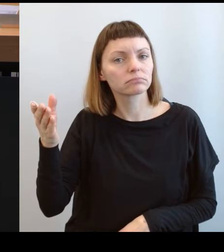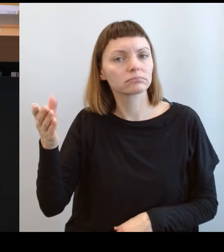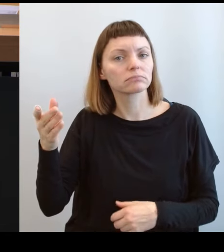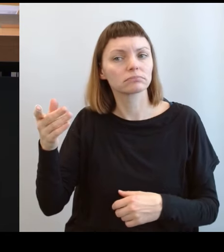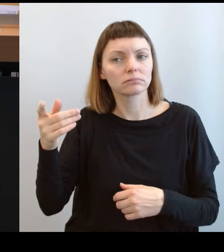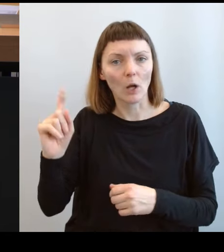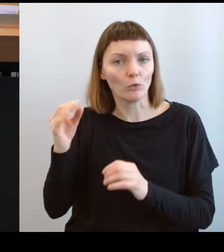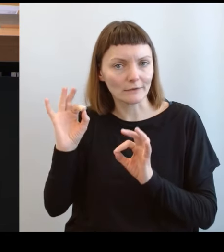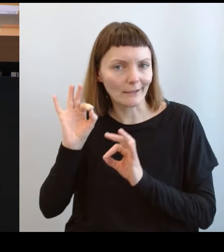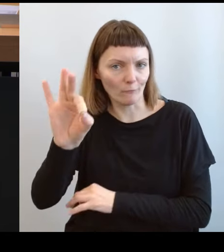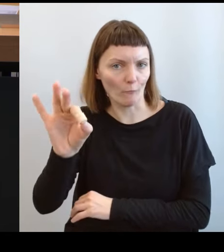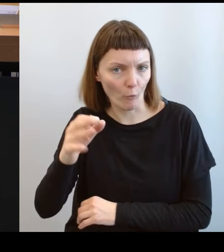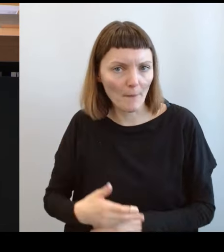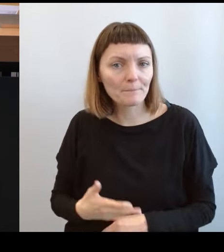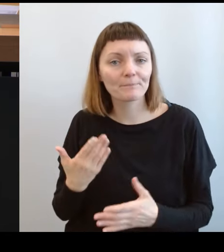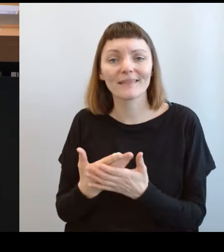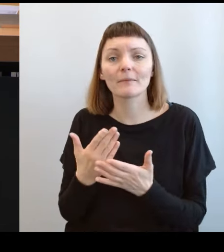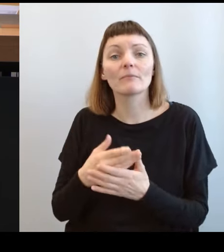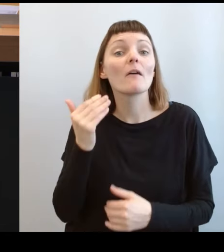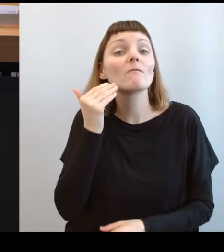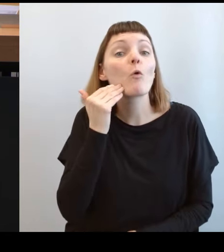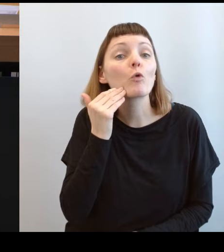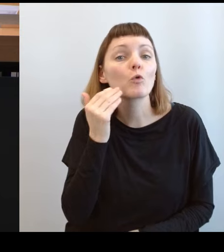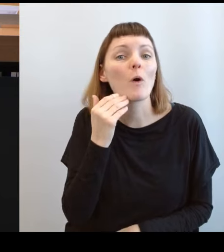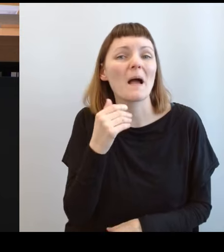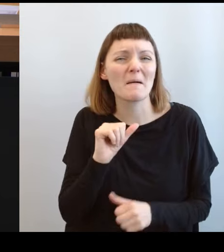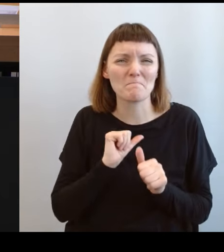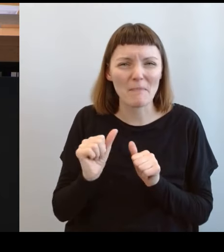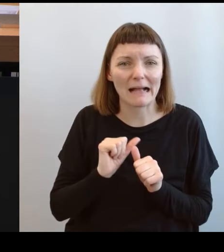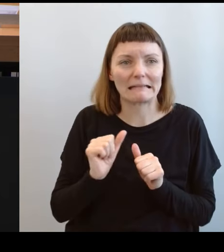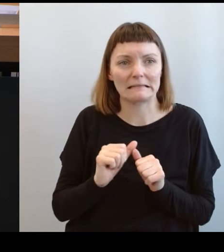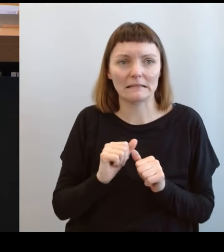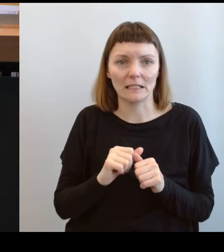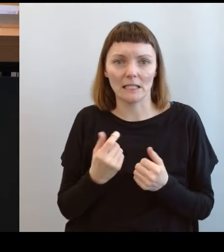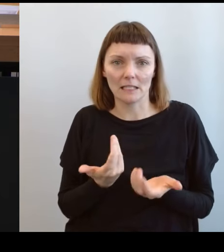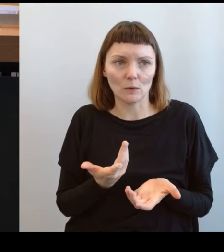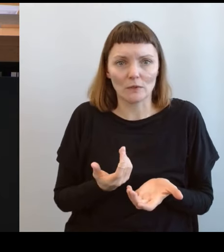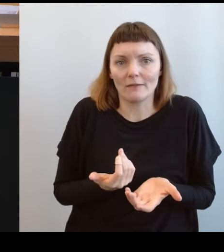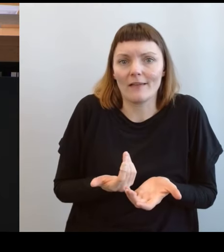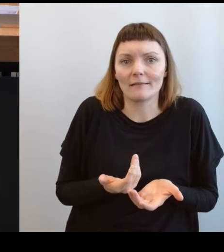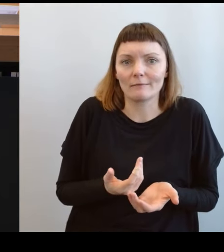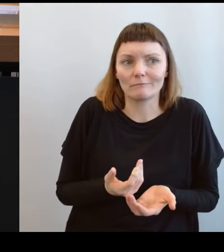Wohnungen für Azubis, aber nicht nur, auch für viele andere Menschen ein Riesenproblem ist in der Stadt. Und dass dieser Mangel zu